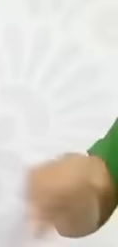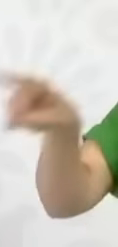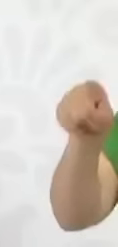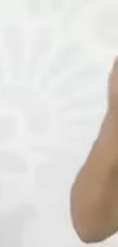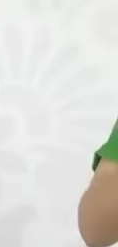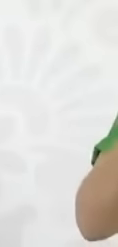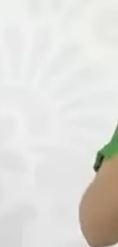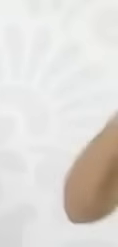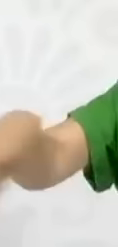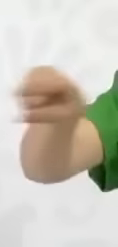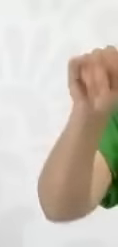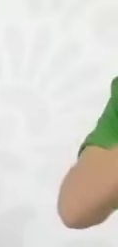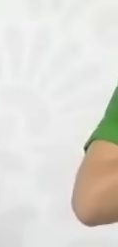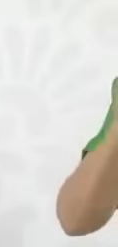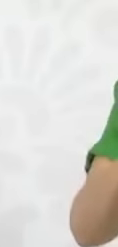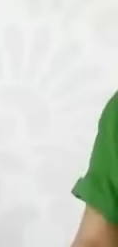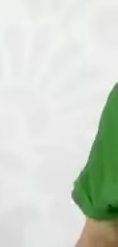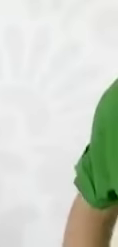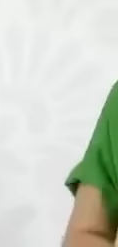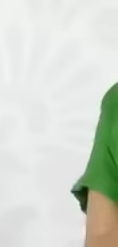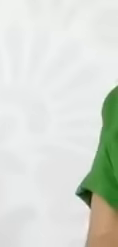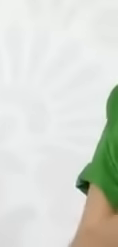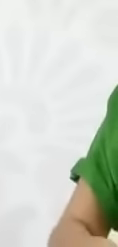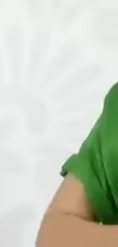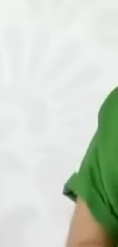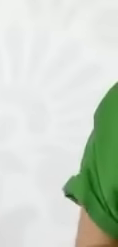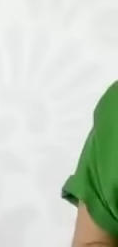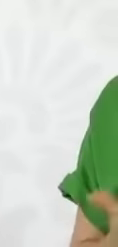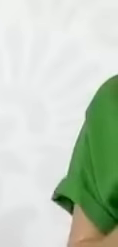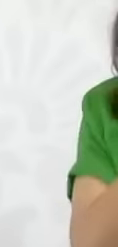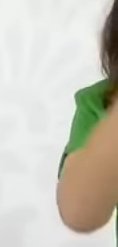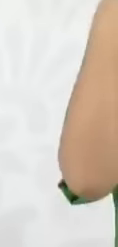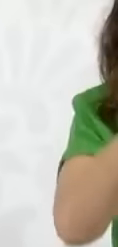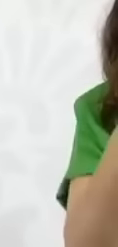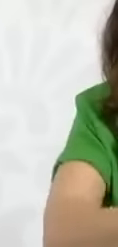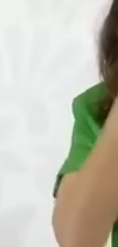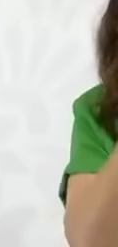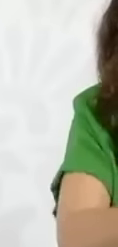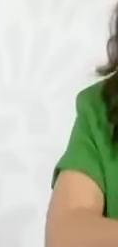nuestra cultura y nuestro nivel futbolístico, llegando a asegurar de manera infundada